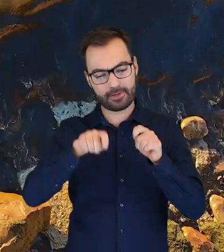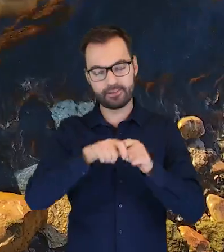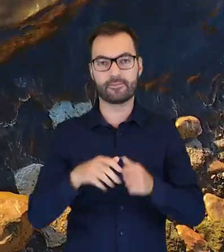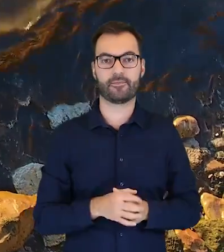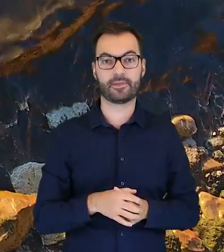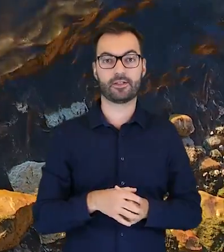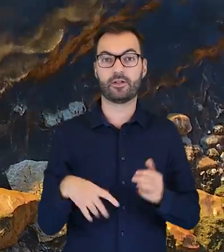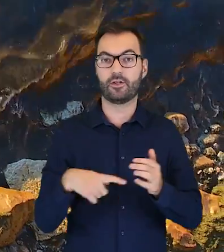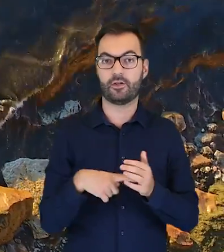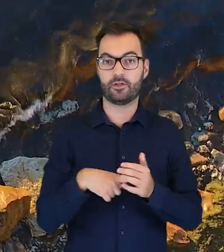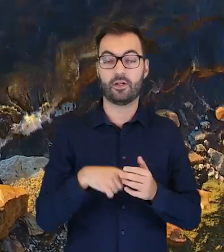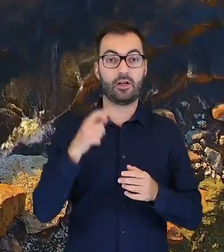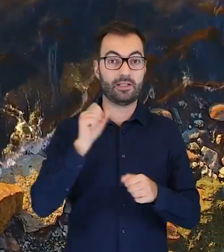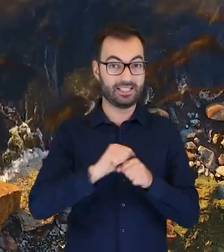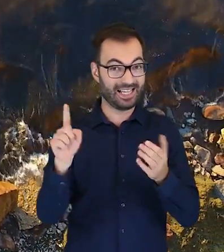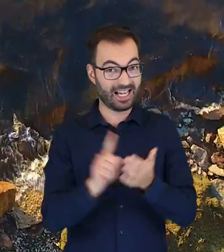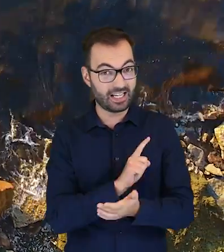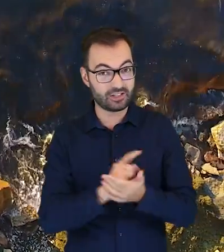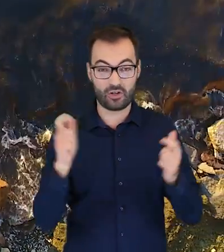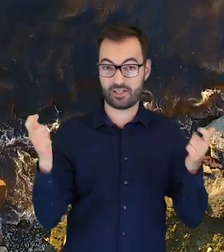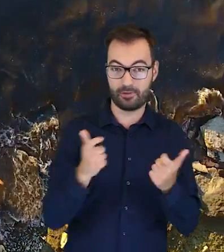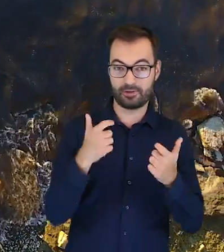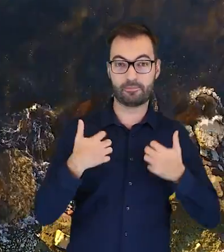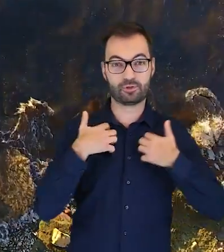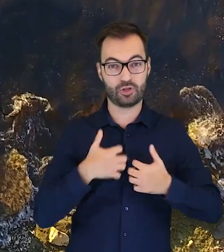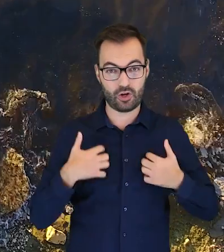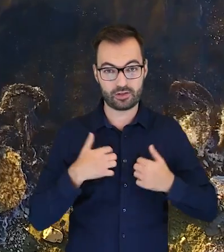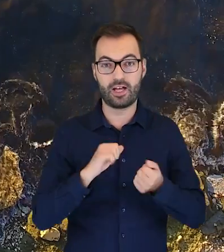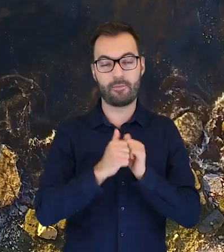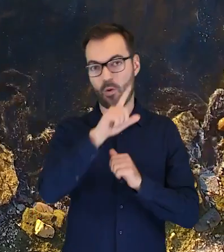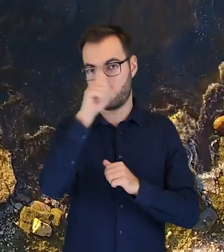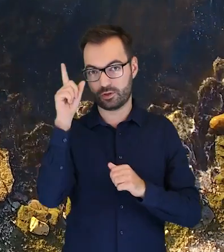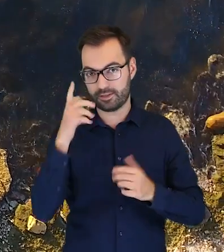czy mogą one stanowić zagrożenie dla środowiska albo dla ludzi.